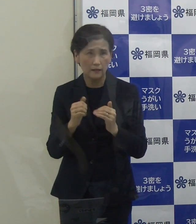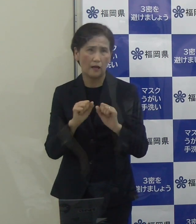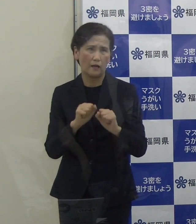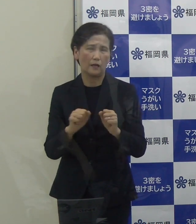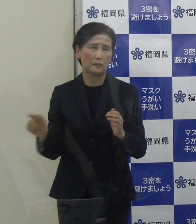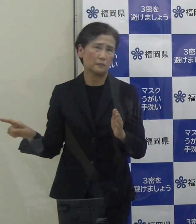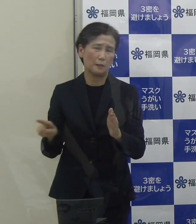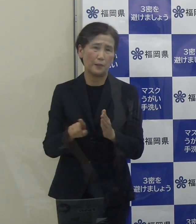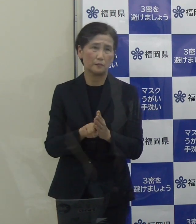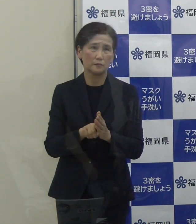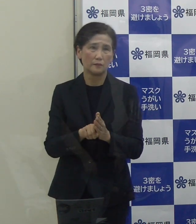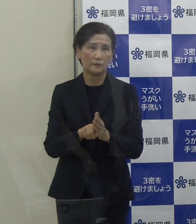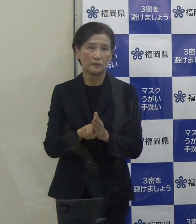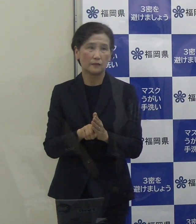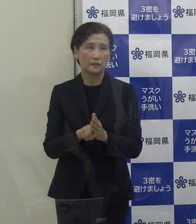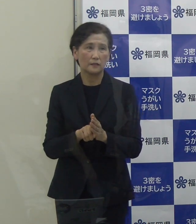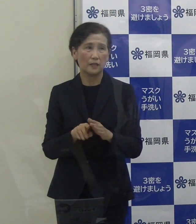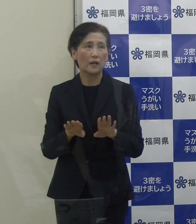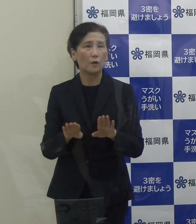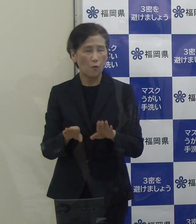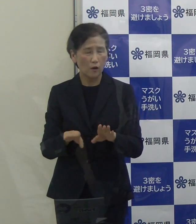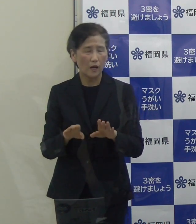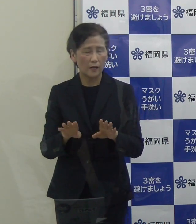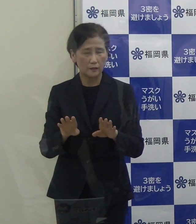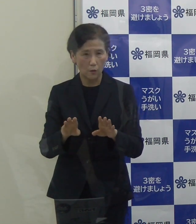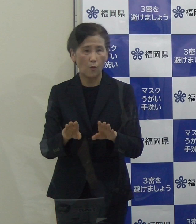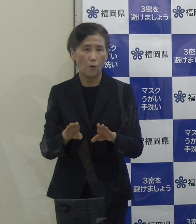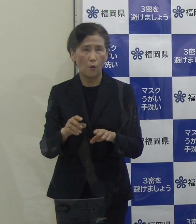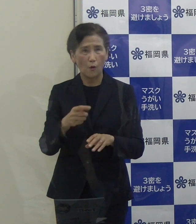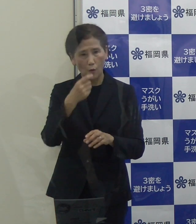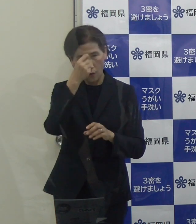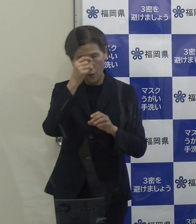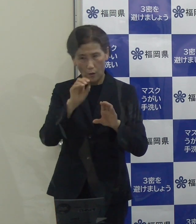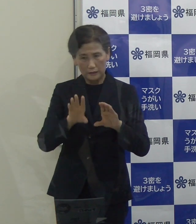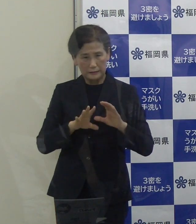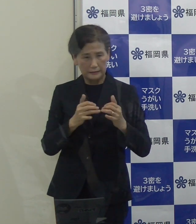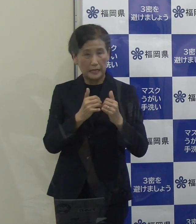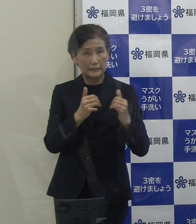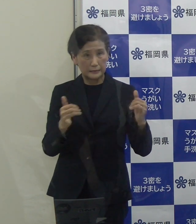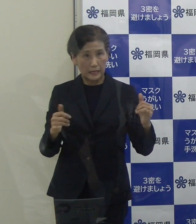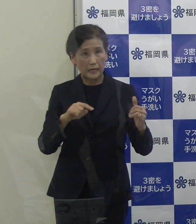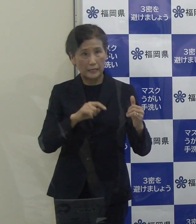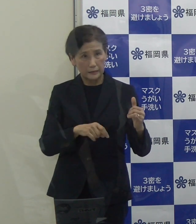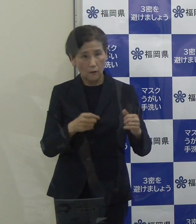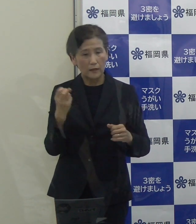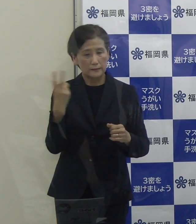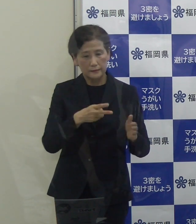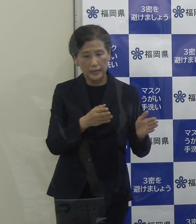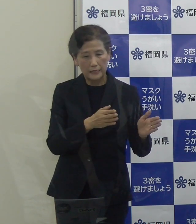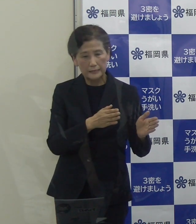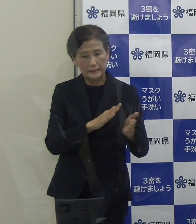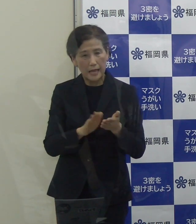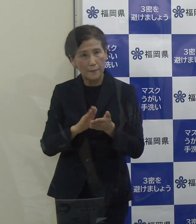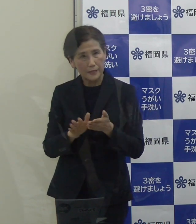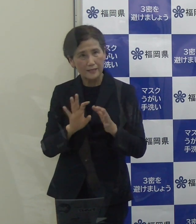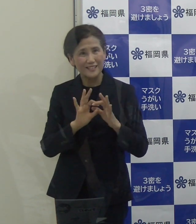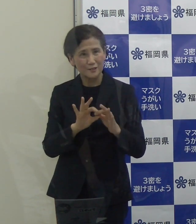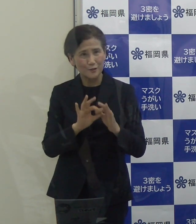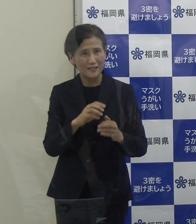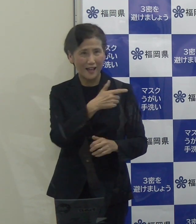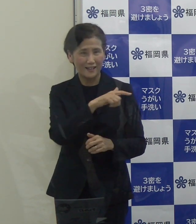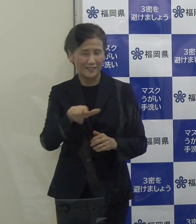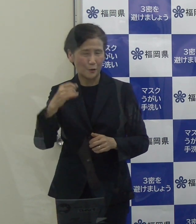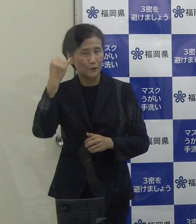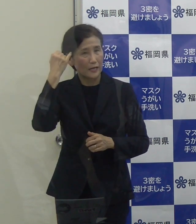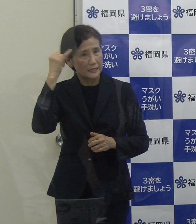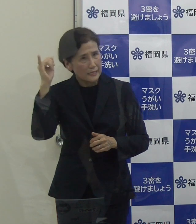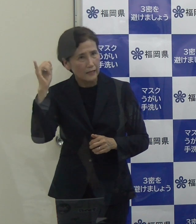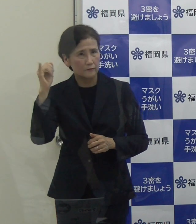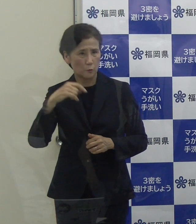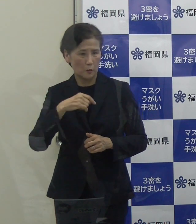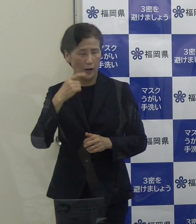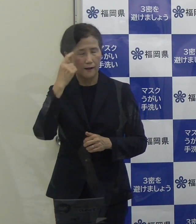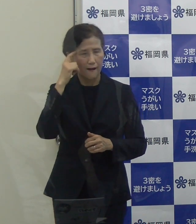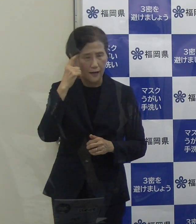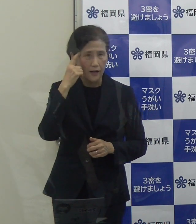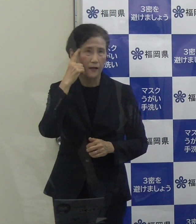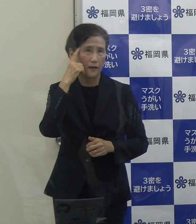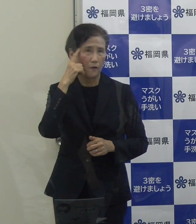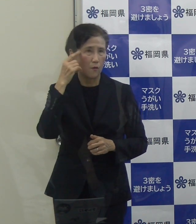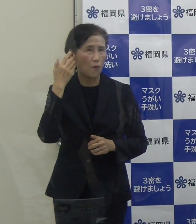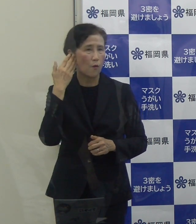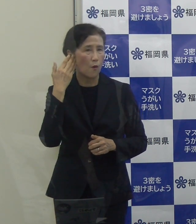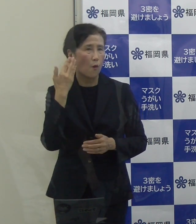今回被災された方の中にも、この再整備についていろんなご意見やご意向もあると伺っています。